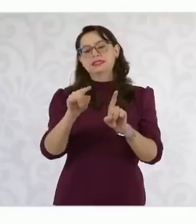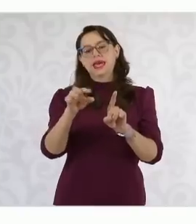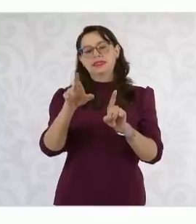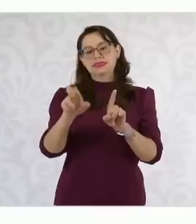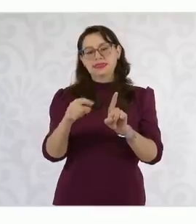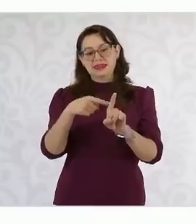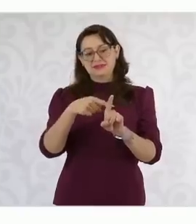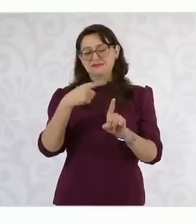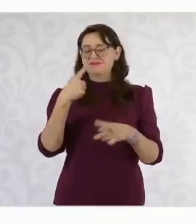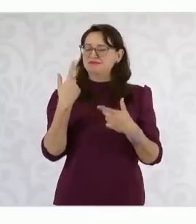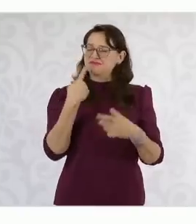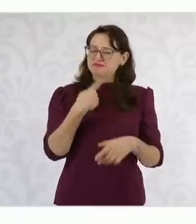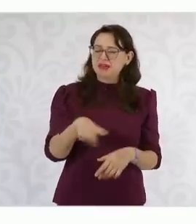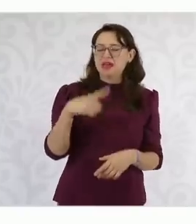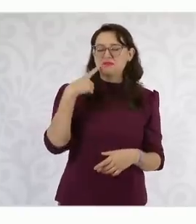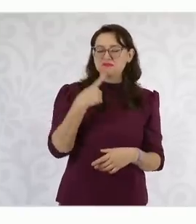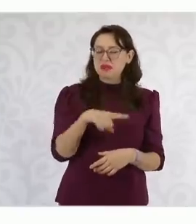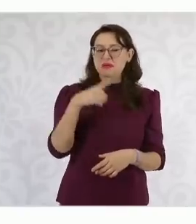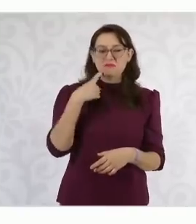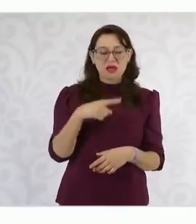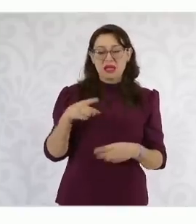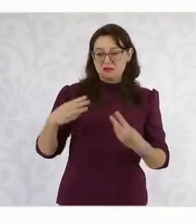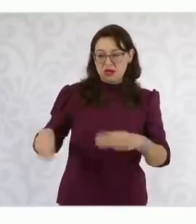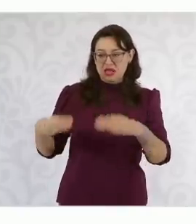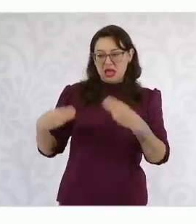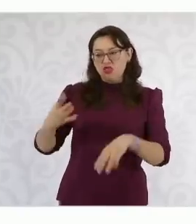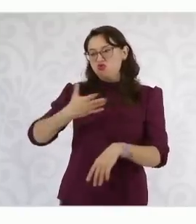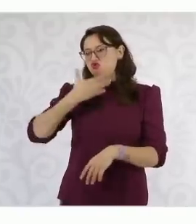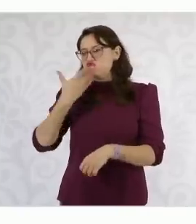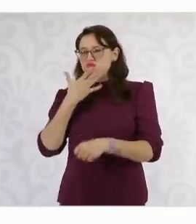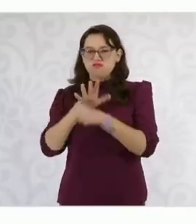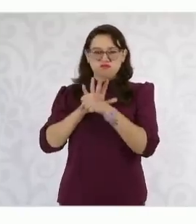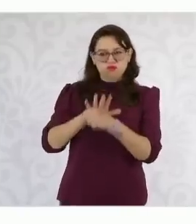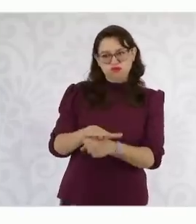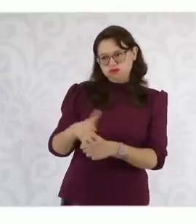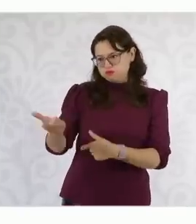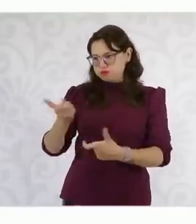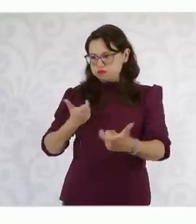de extorsión en el mercado central de Acapulco además cuenta también ya con otra orden de